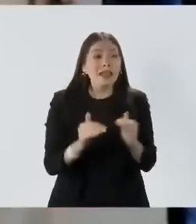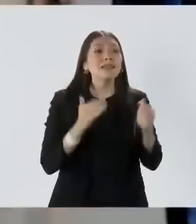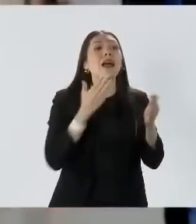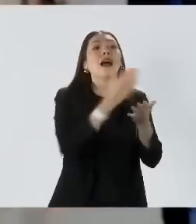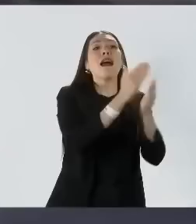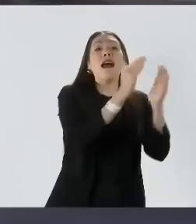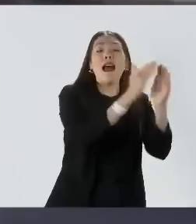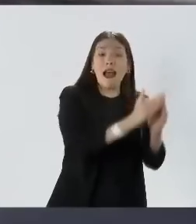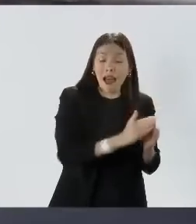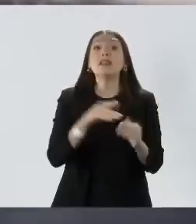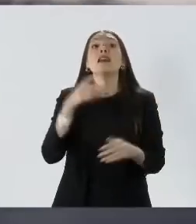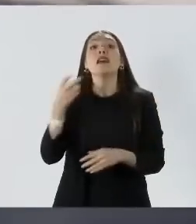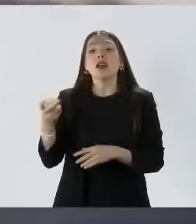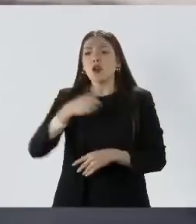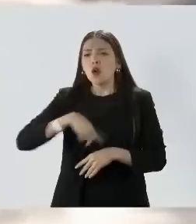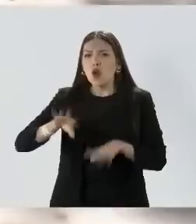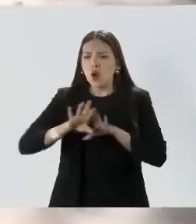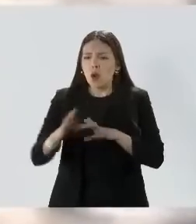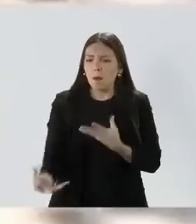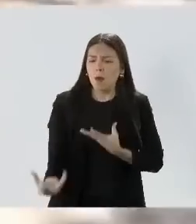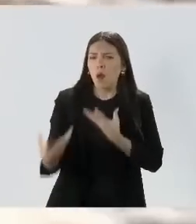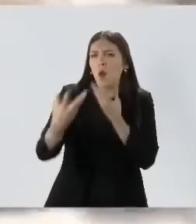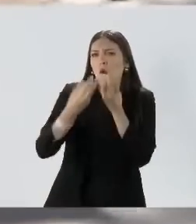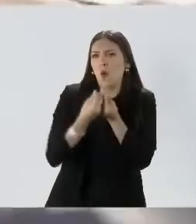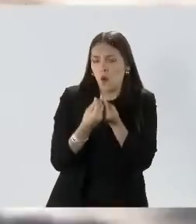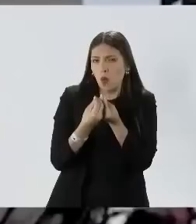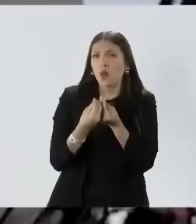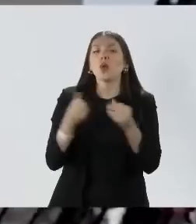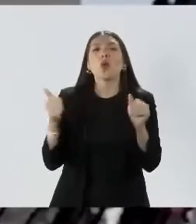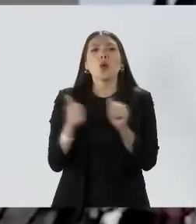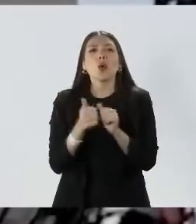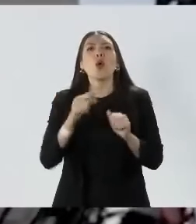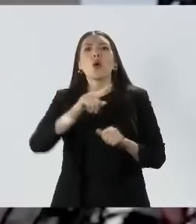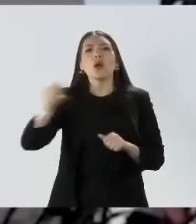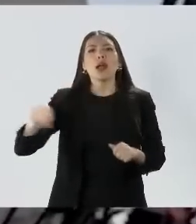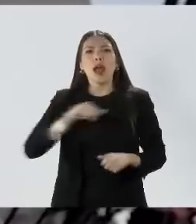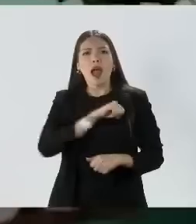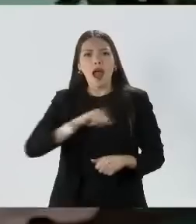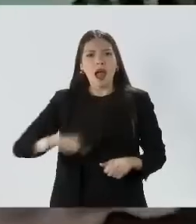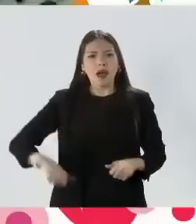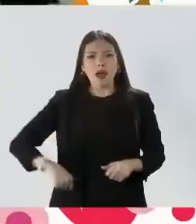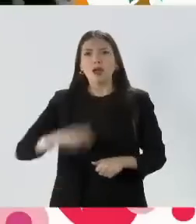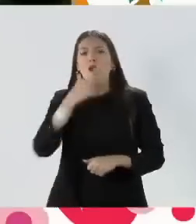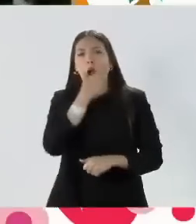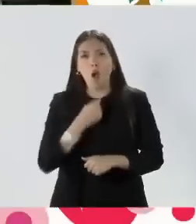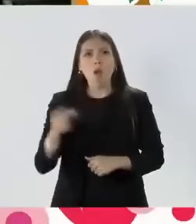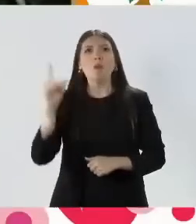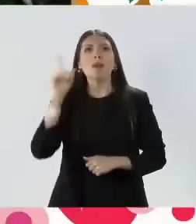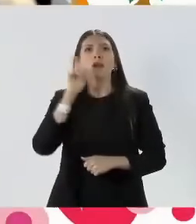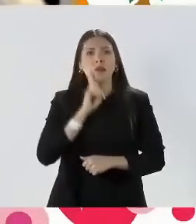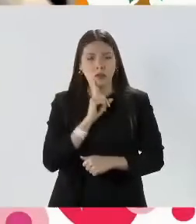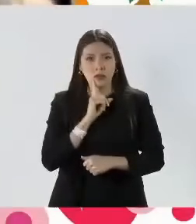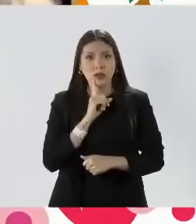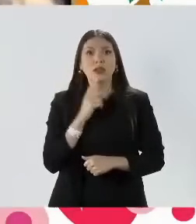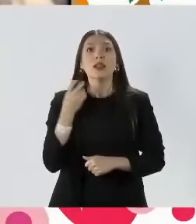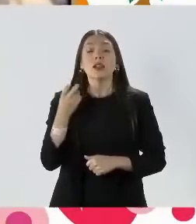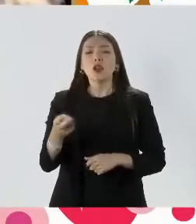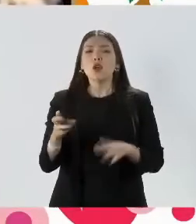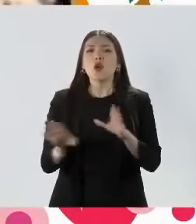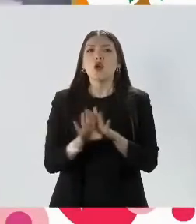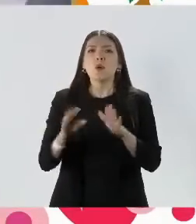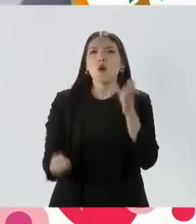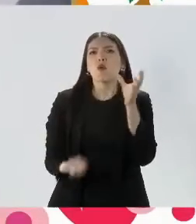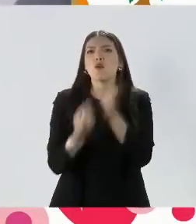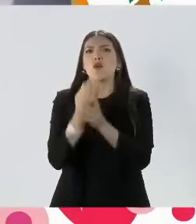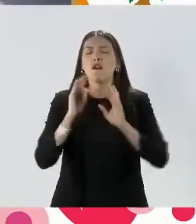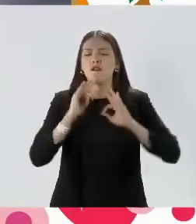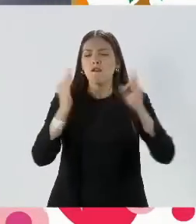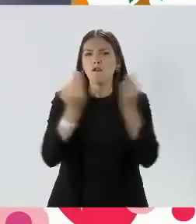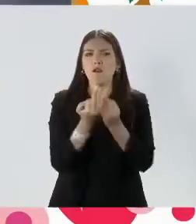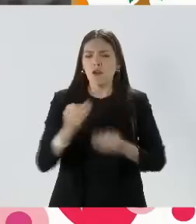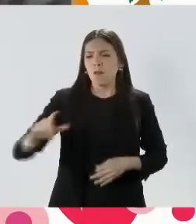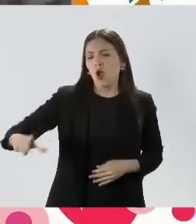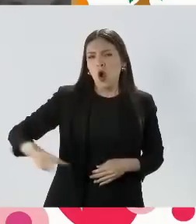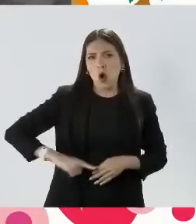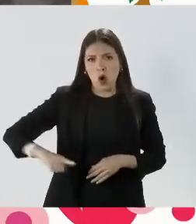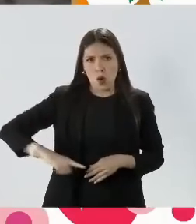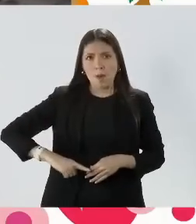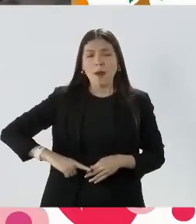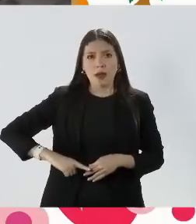y de la mano de los alcaldes y de las alcaldesas es una forma nueva de gobernar que no deja dudas